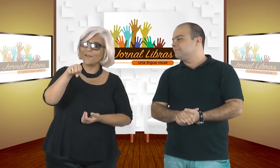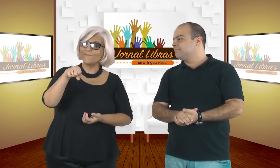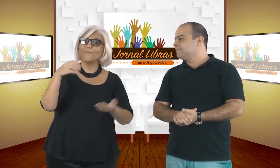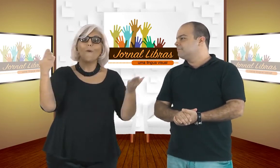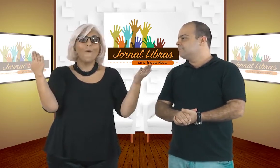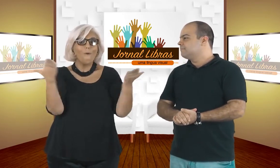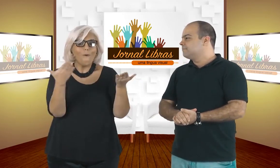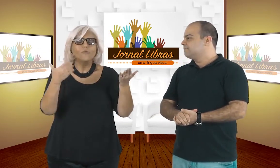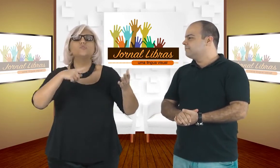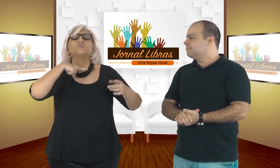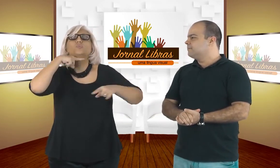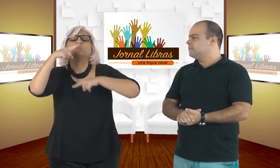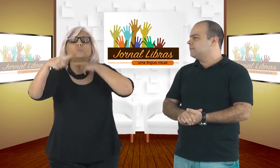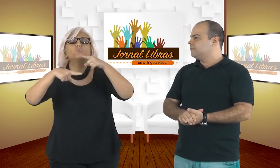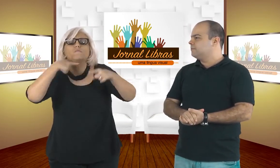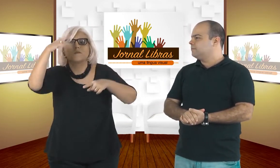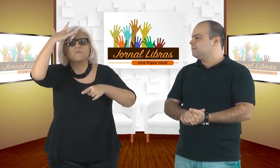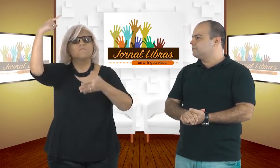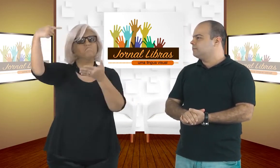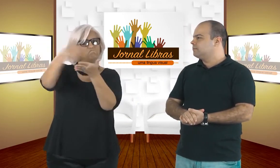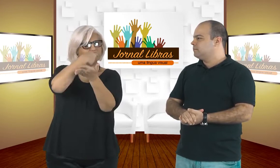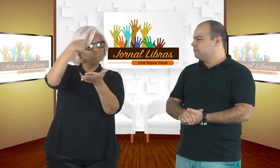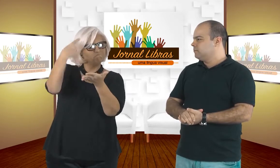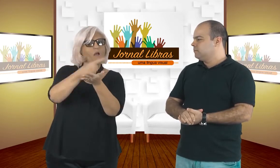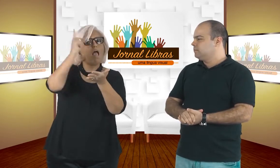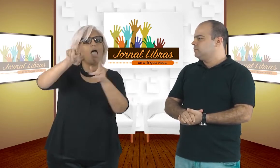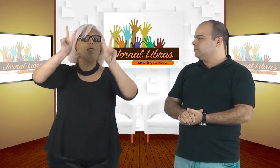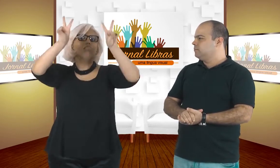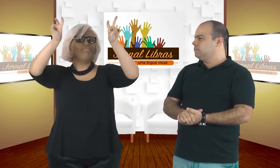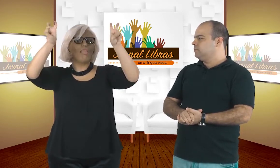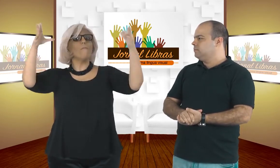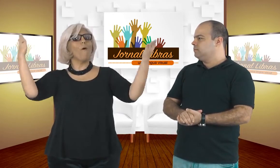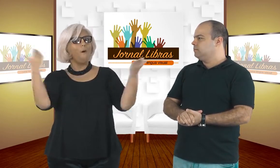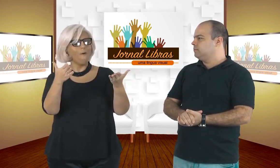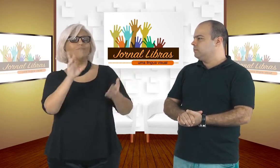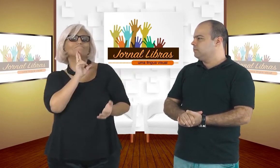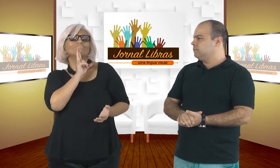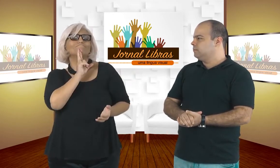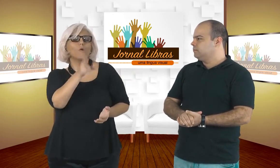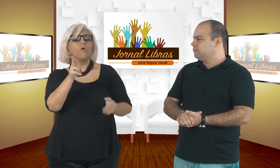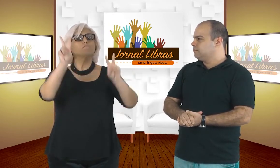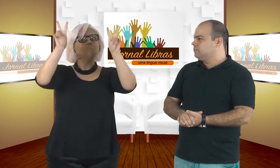Hoje nós vamos tirar dúvidas das pessoas sobre o tema e responder essas perguntas sobre